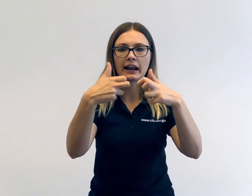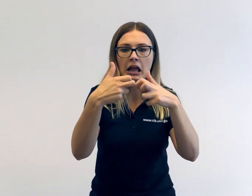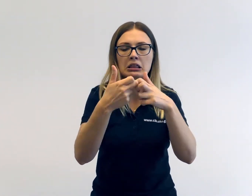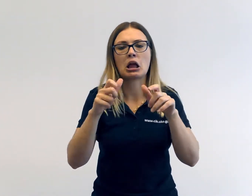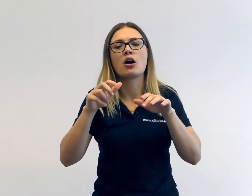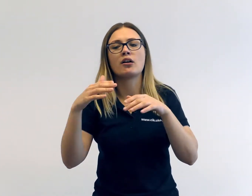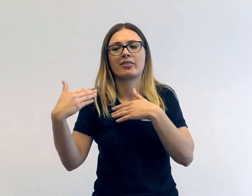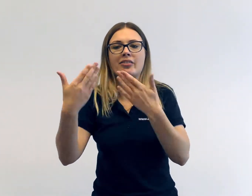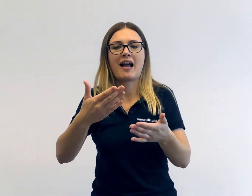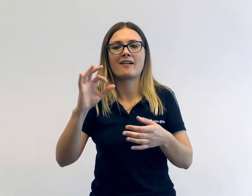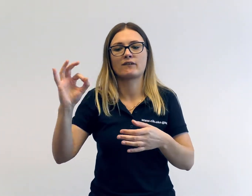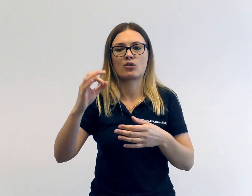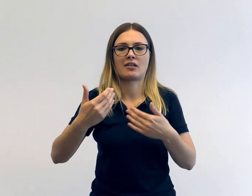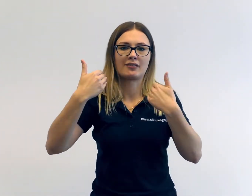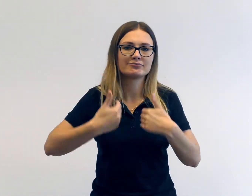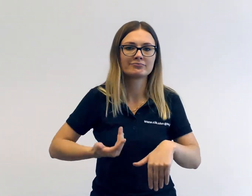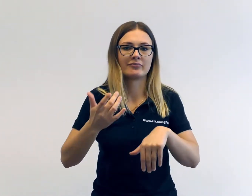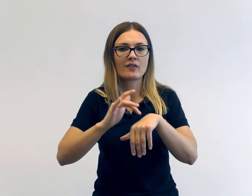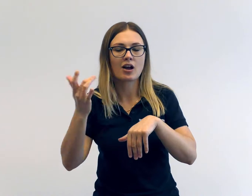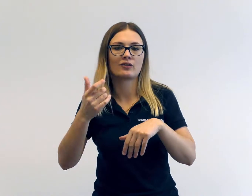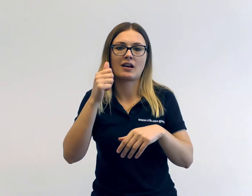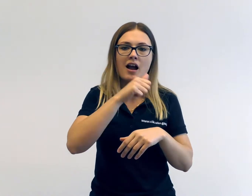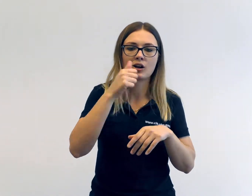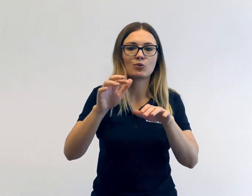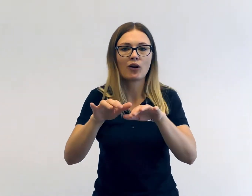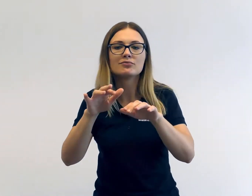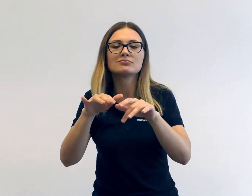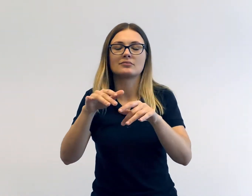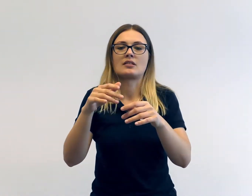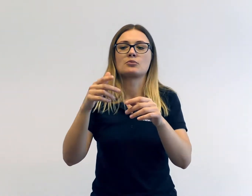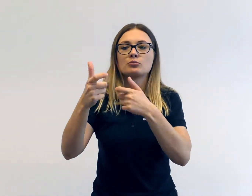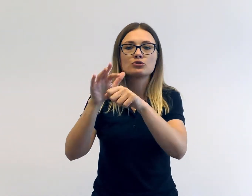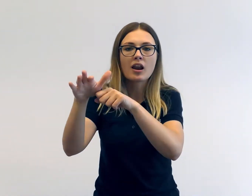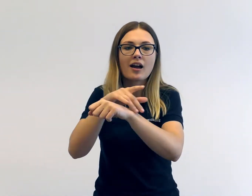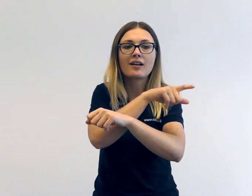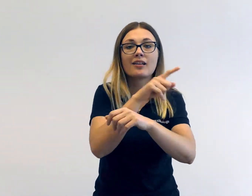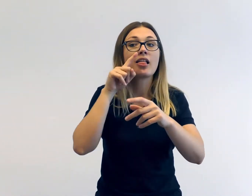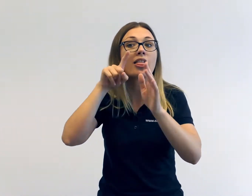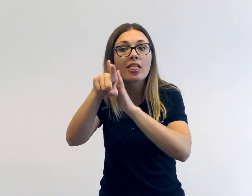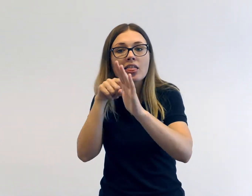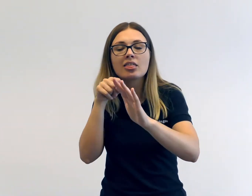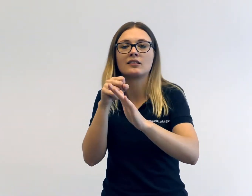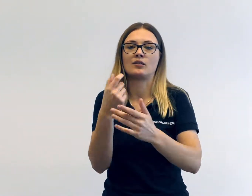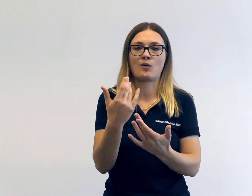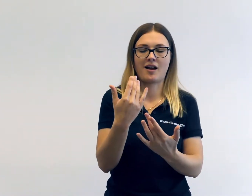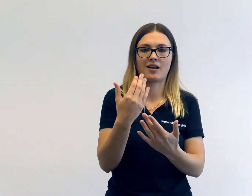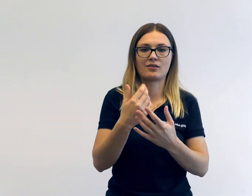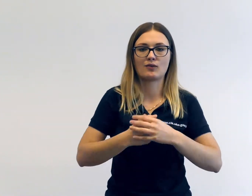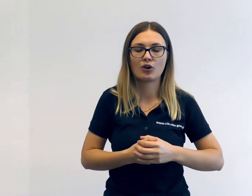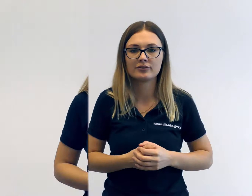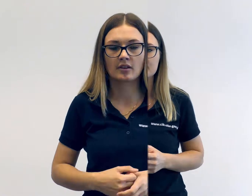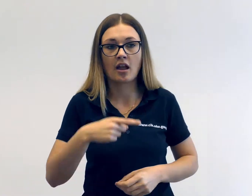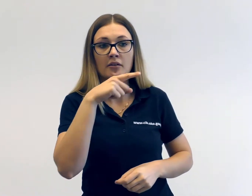Inną metodą pharmingu jest zainfekowanie komputera użytkownika trojanem (rodzaj złośliwego programowania) modyfikującym pliki w taki sposób, że mimo wpisania poprawnego adresu następuje przekierowanie na fałszywą stronę.